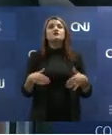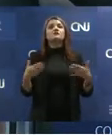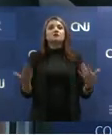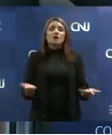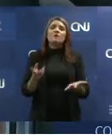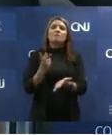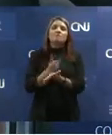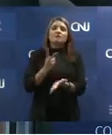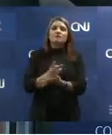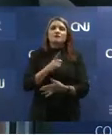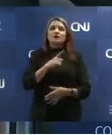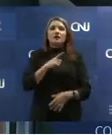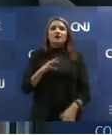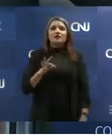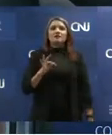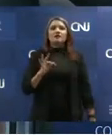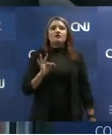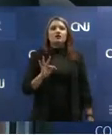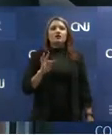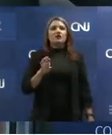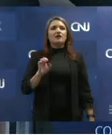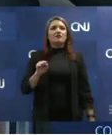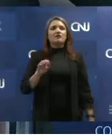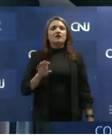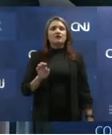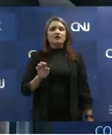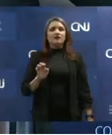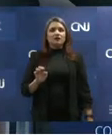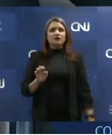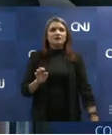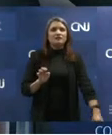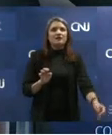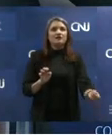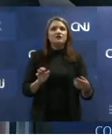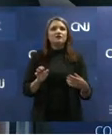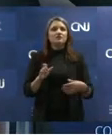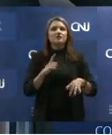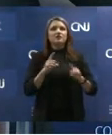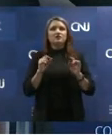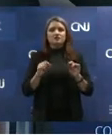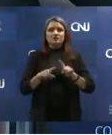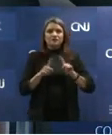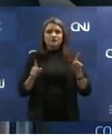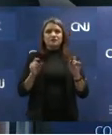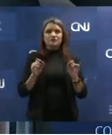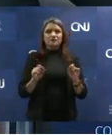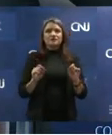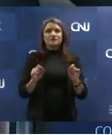Rafael, ela não encontra amparo nos nossos precedentes. E ela acaba trazendo insegurança jurídica,